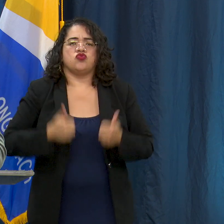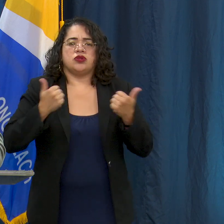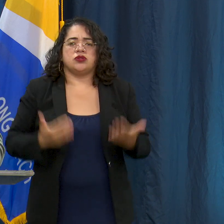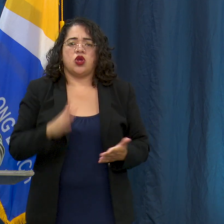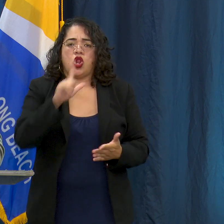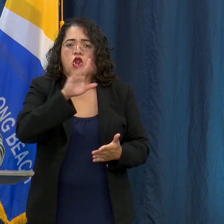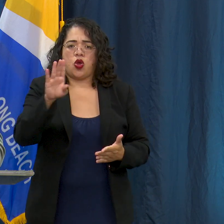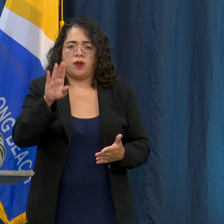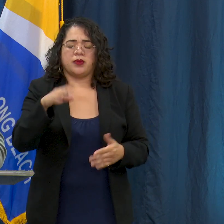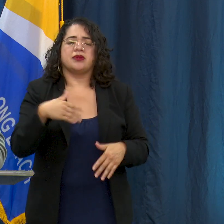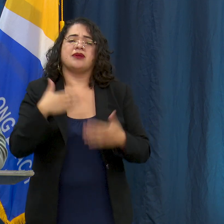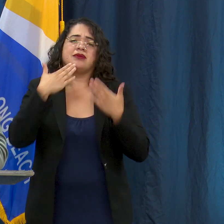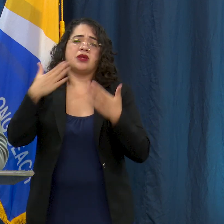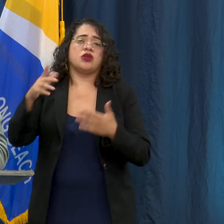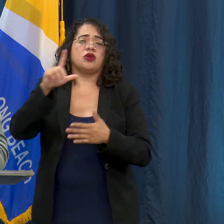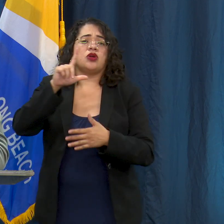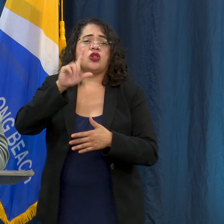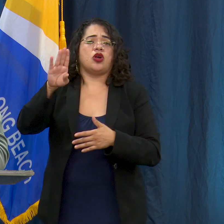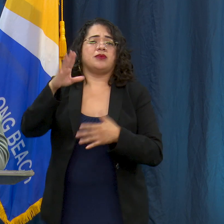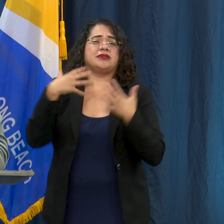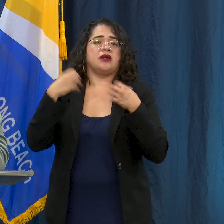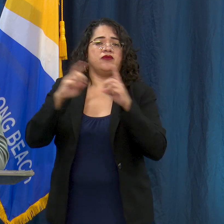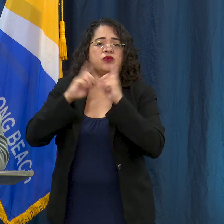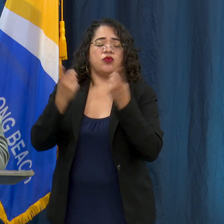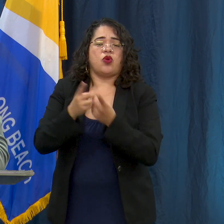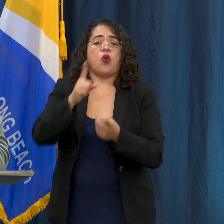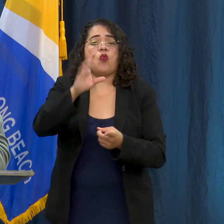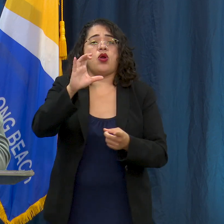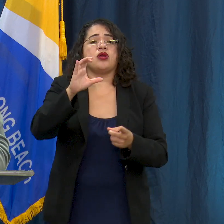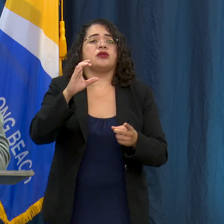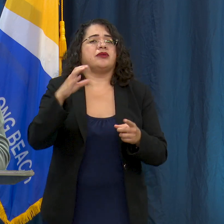Departamento de salud y ellos en voluntarios que you Darren el sábado a